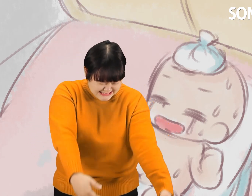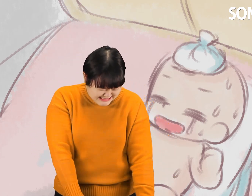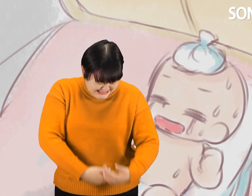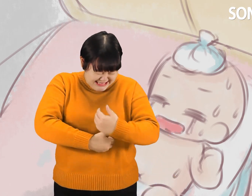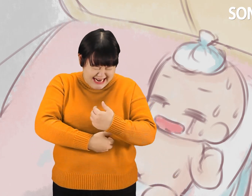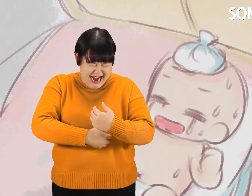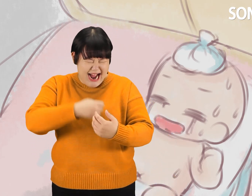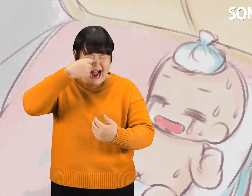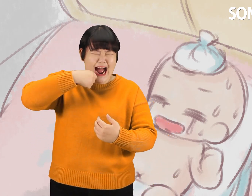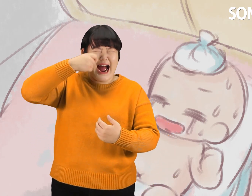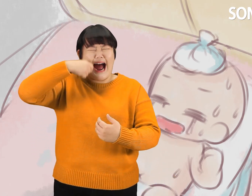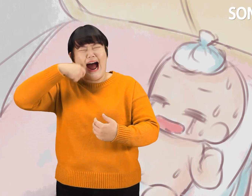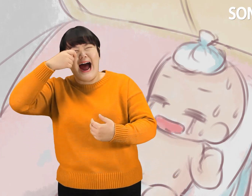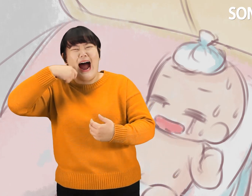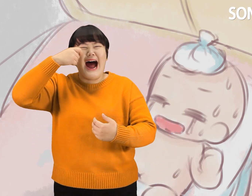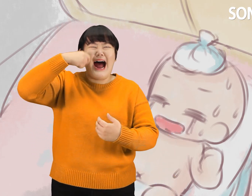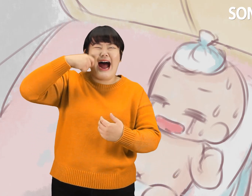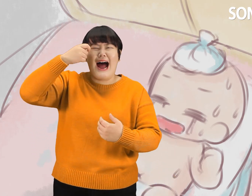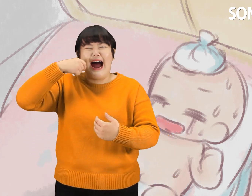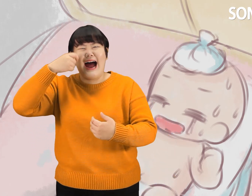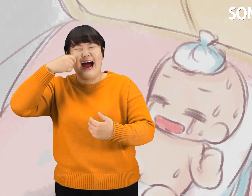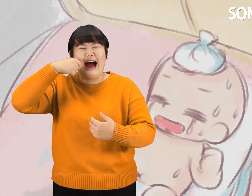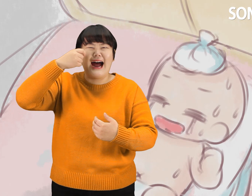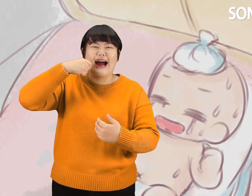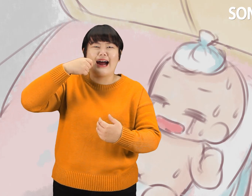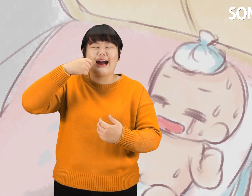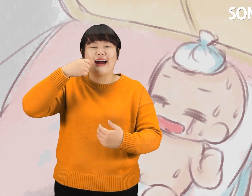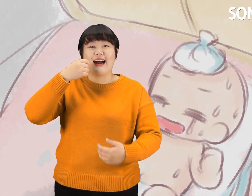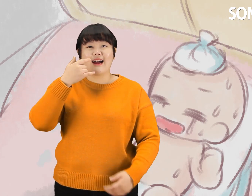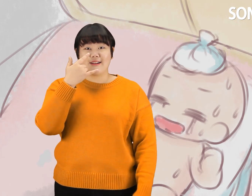母はヘレンを抱いて吠えた。